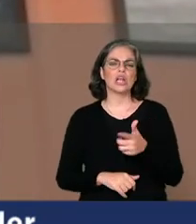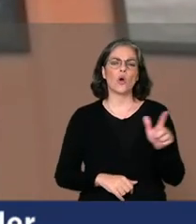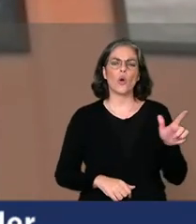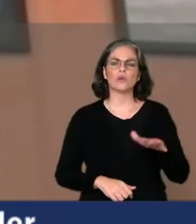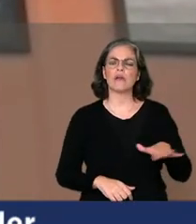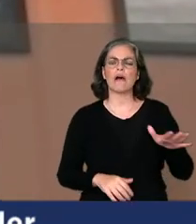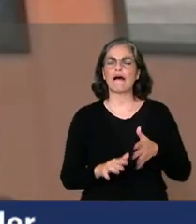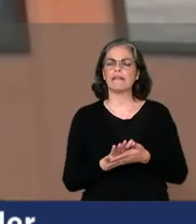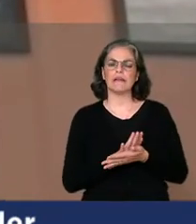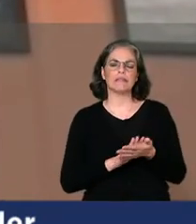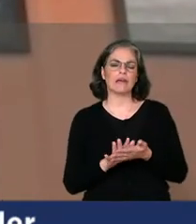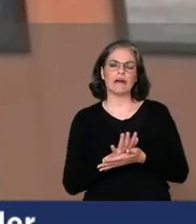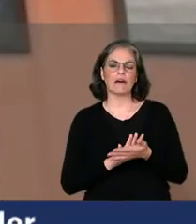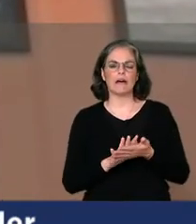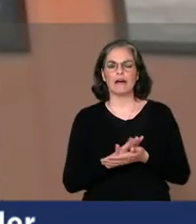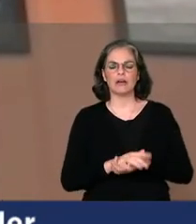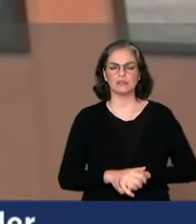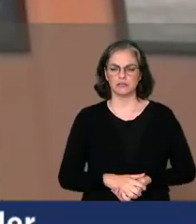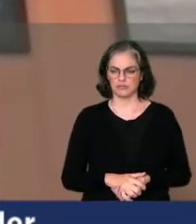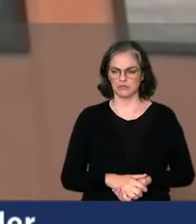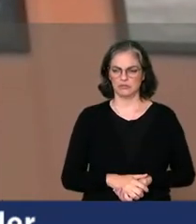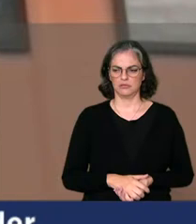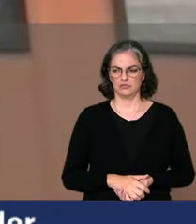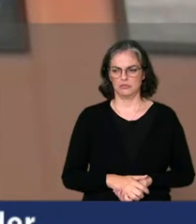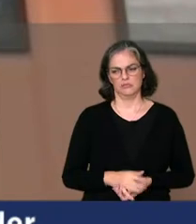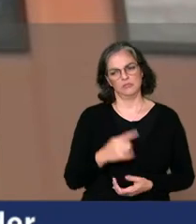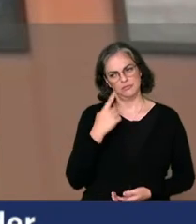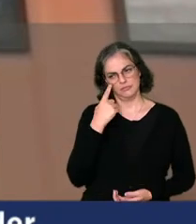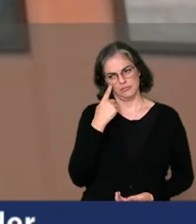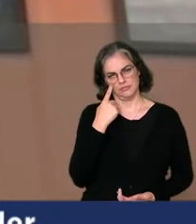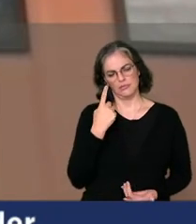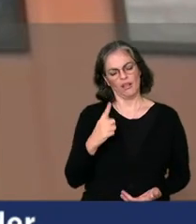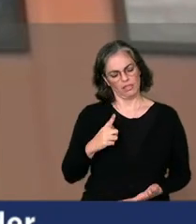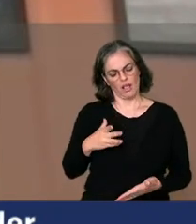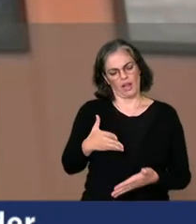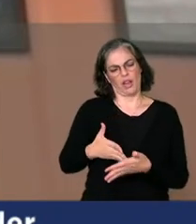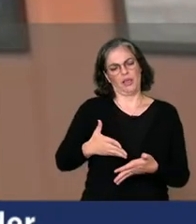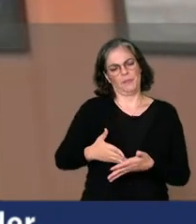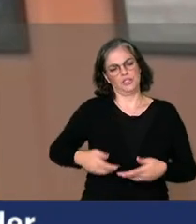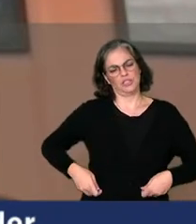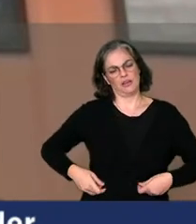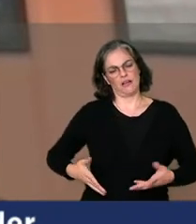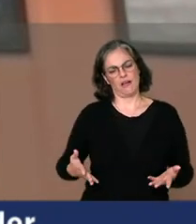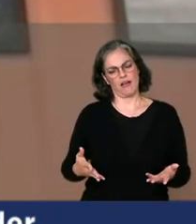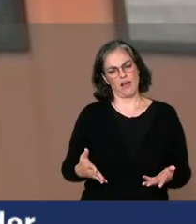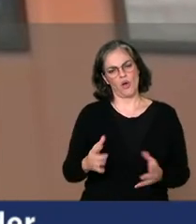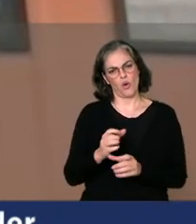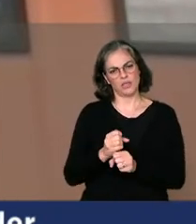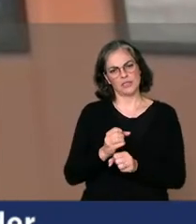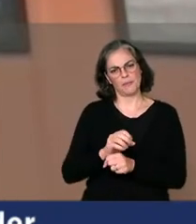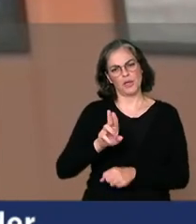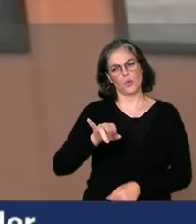QUE COLOCAR 4 BIDE REAIS EM DETERMINADA ÁREA NÃO ESTÁ RETIRANDO RECURSOS DE OUTRAS ÁREAS, COMO SE NÃO HOUVESSE LIMITAÇÃO ORÇAMENTÁRIA NO ORÇAMENTO DA UNIÃO, CLARO